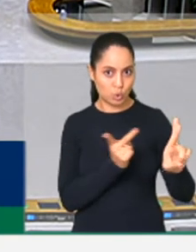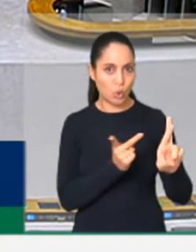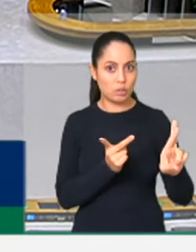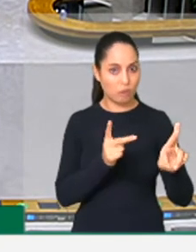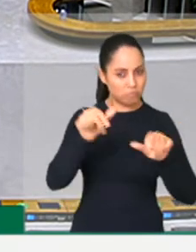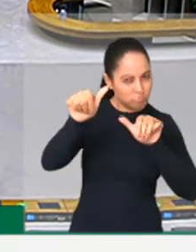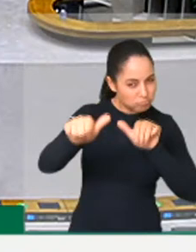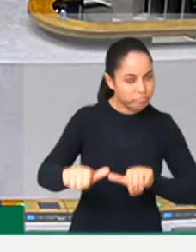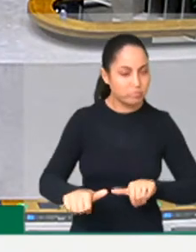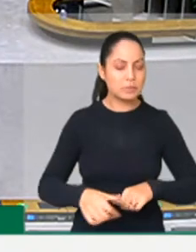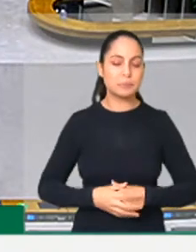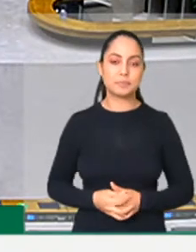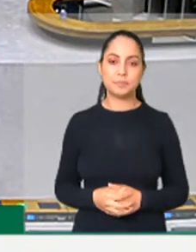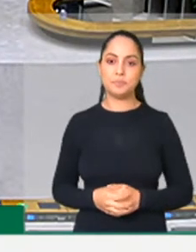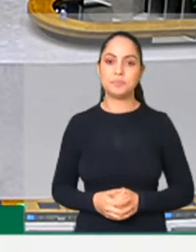RIA, DEPUTADO JOÃO DANIEL.